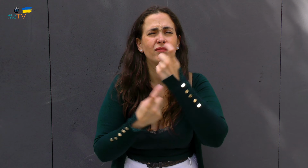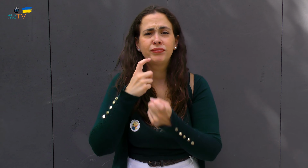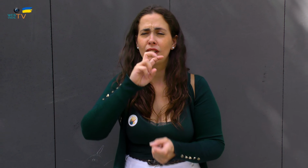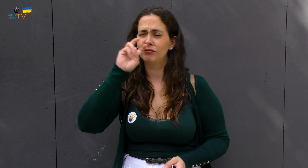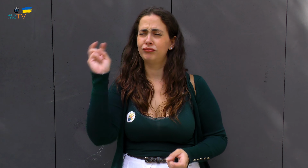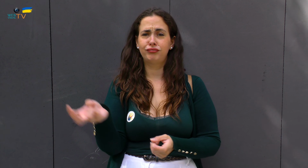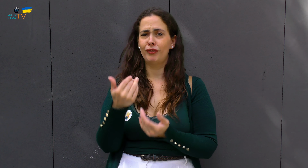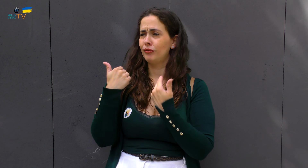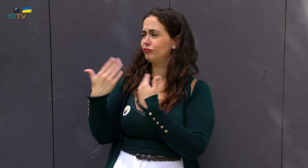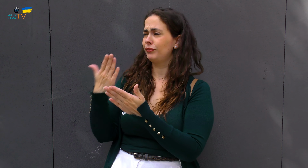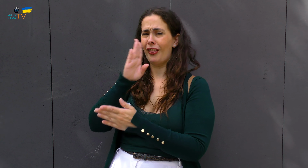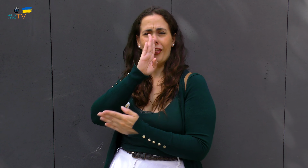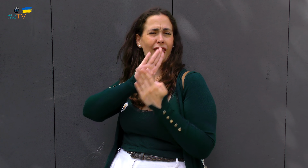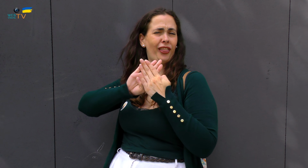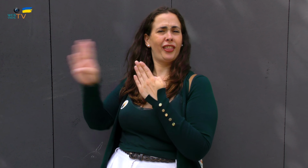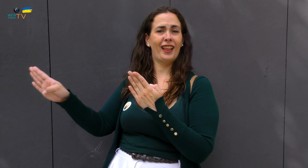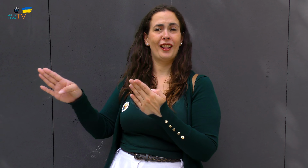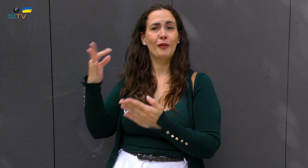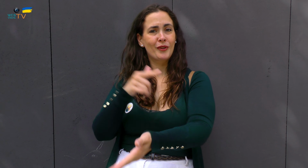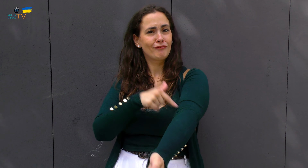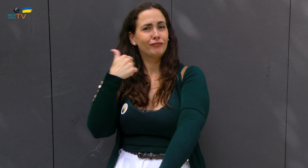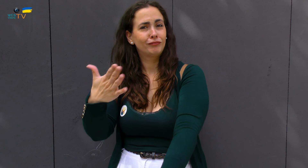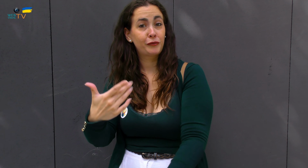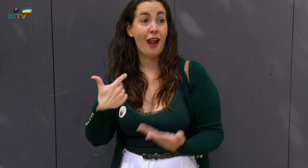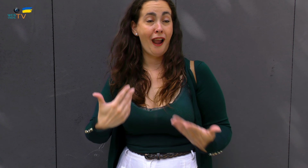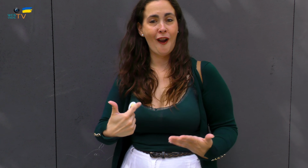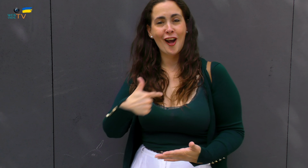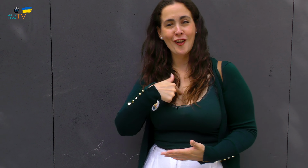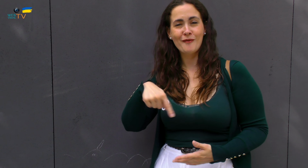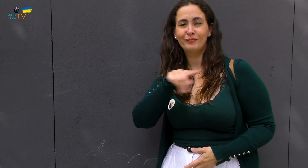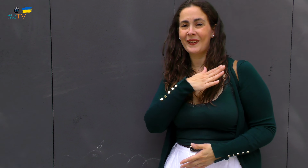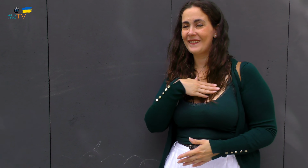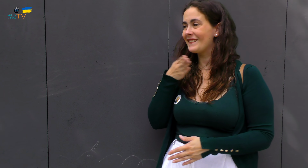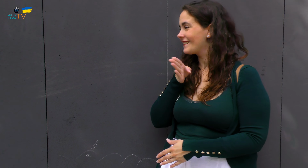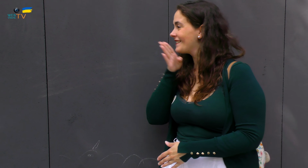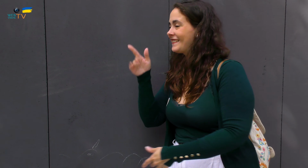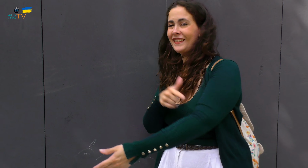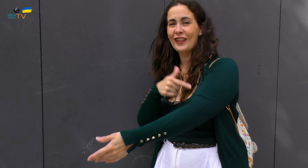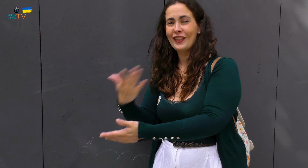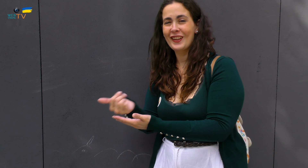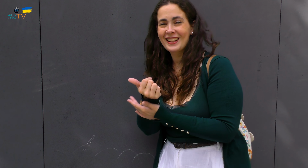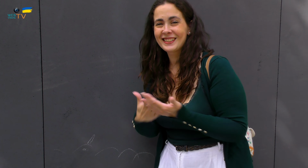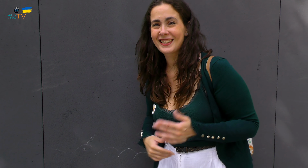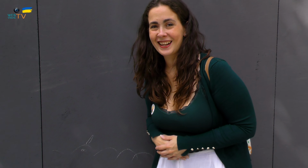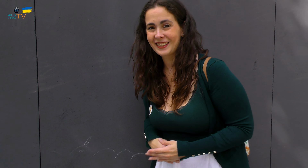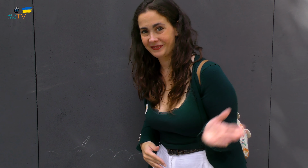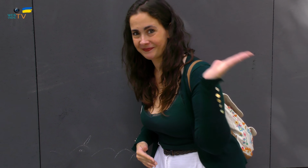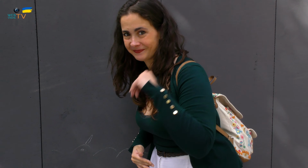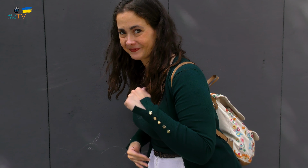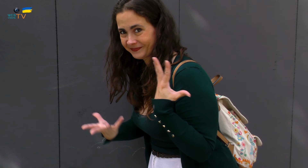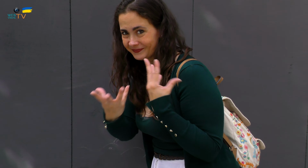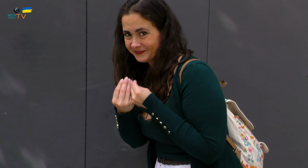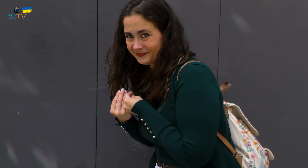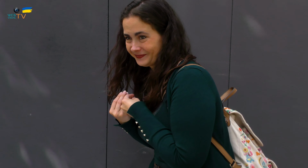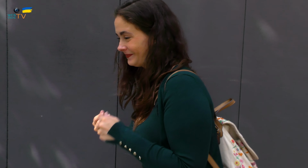per resoldre els dubtes, realitzar consultes i donar sang. Ara entraré jo a donar sang, acompanyeu-me.